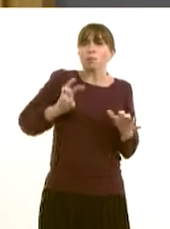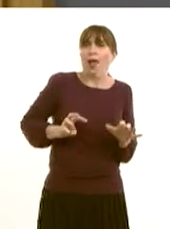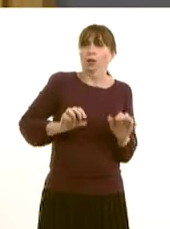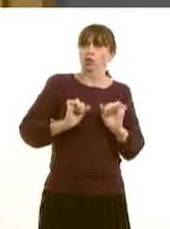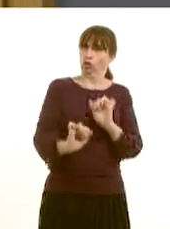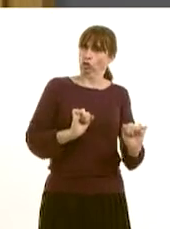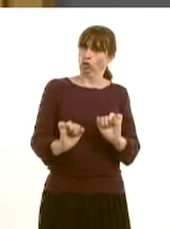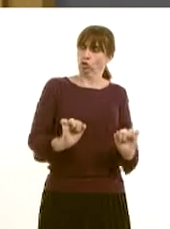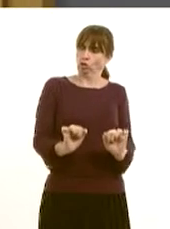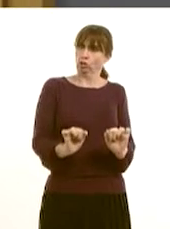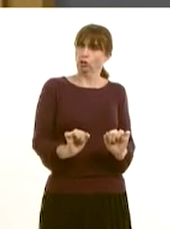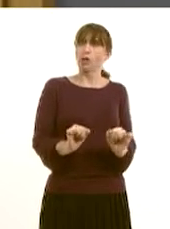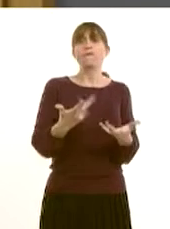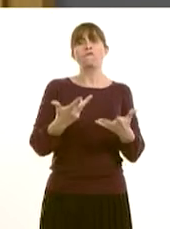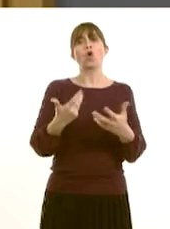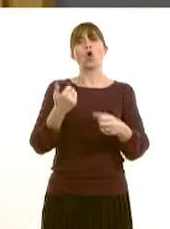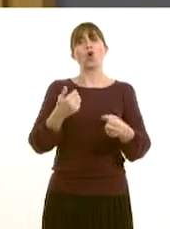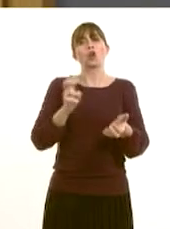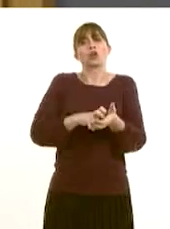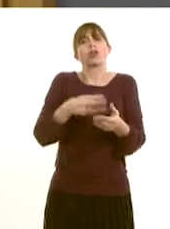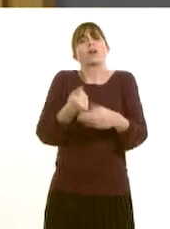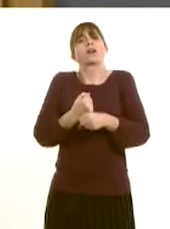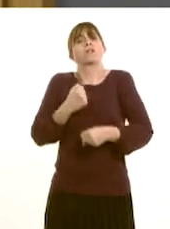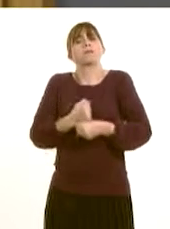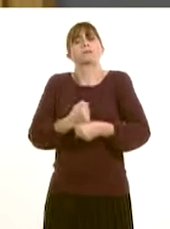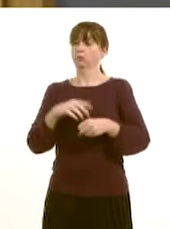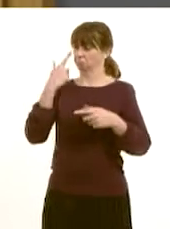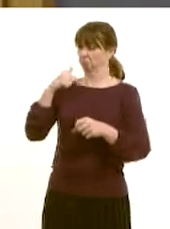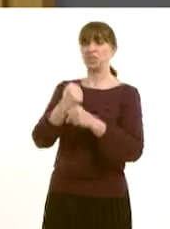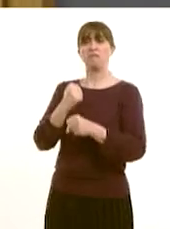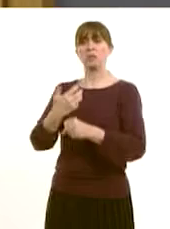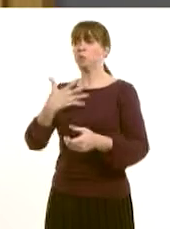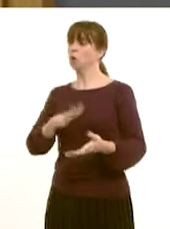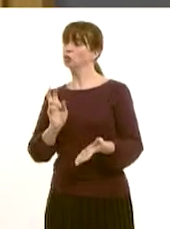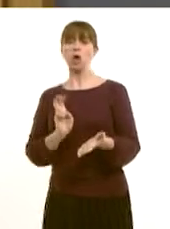cyhoeddus yn fodd i sicrhau bod y cwmnÔau yna wedyn yn cryfhau, ac yn datblygu yn eu